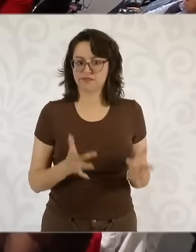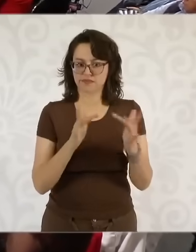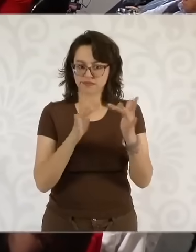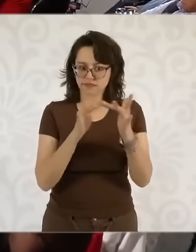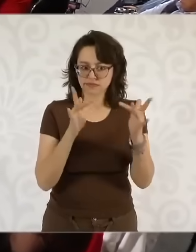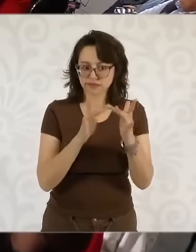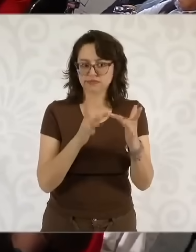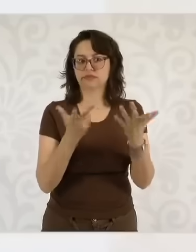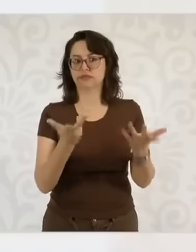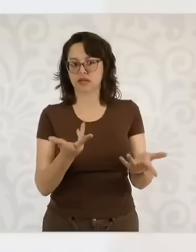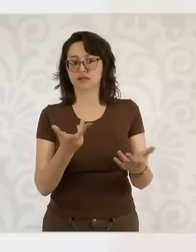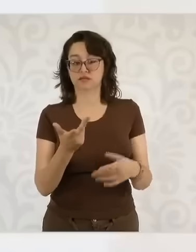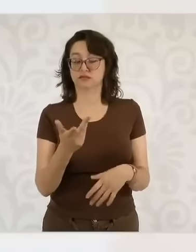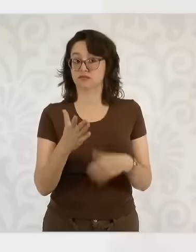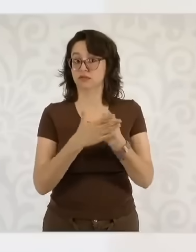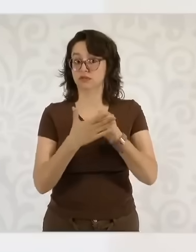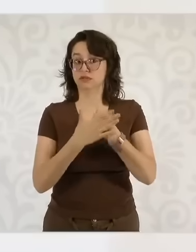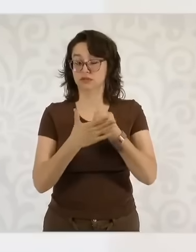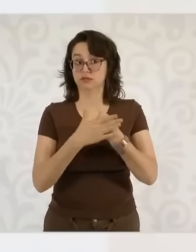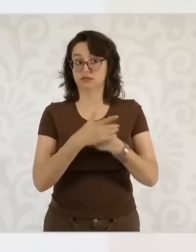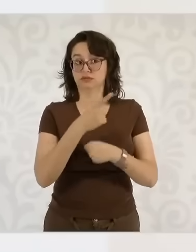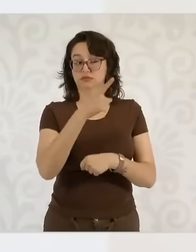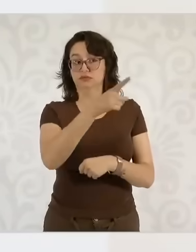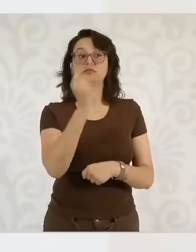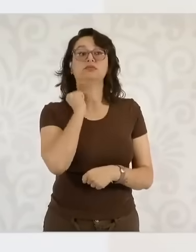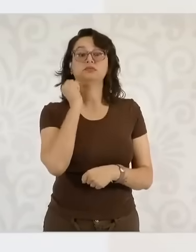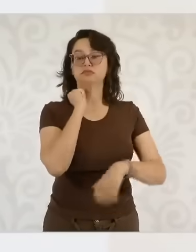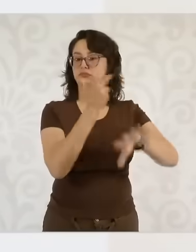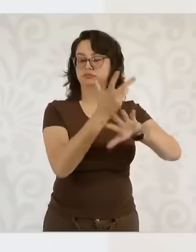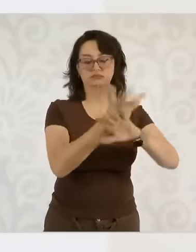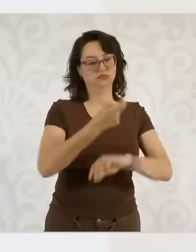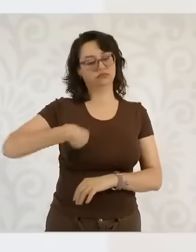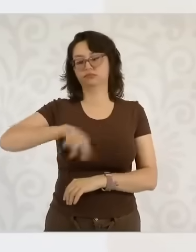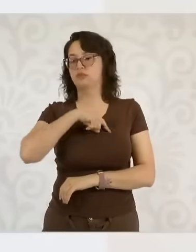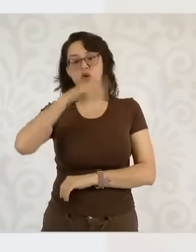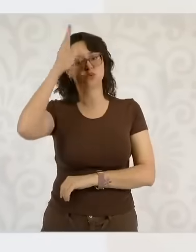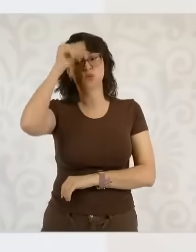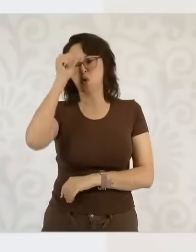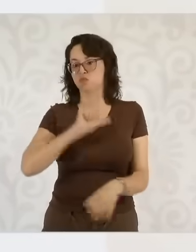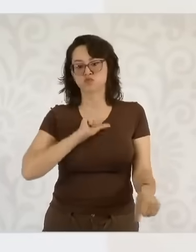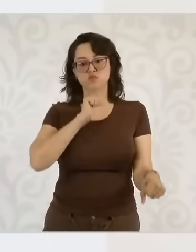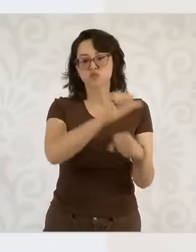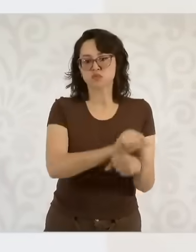senadores de Estados Unidos porque no estamos de acuerdo con esta situación y nadie manifestó algún